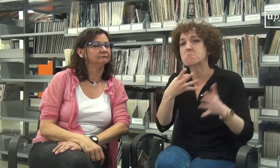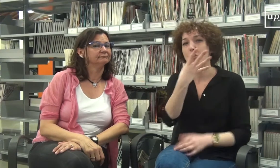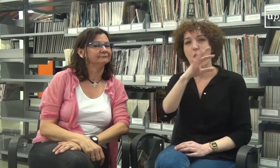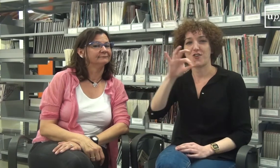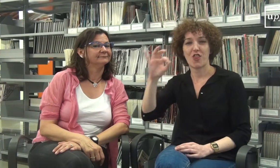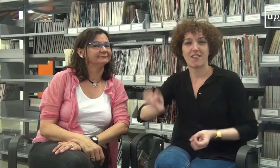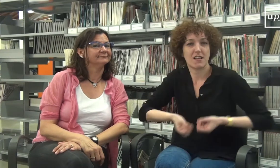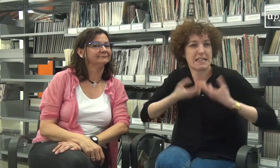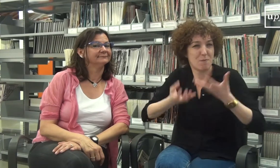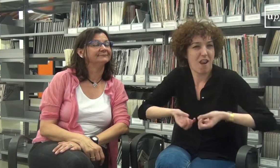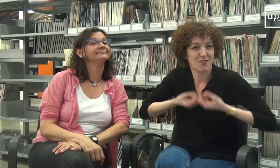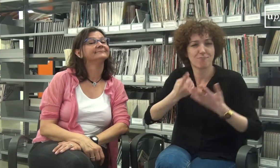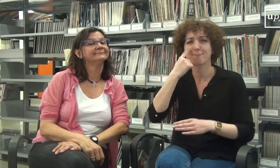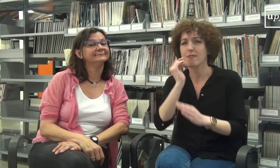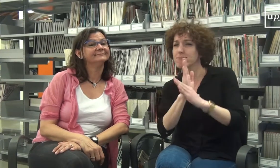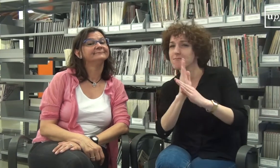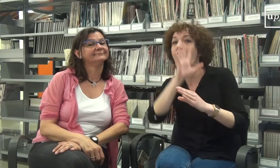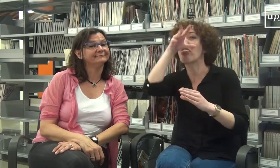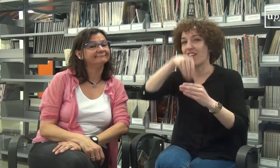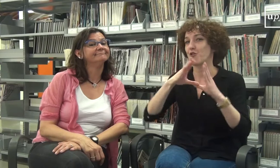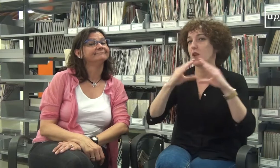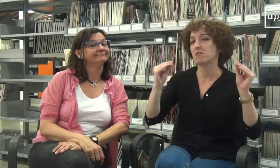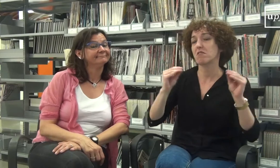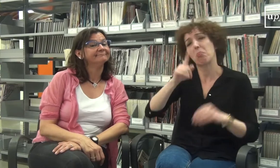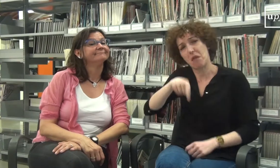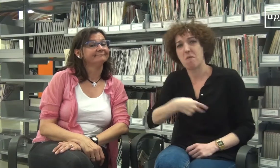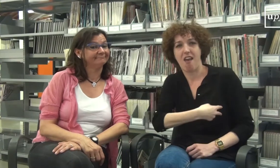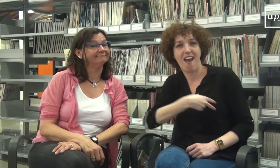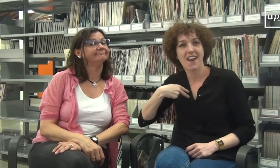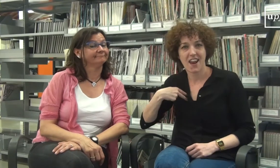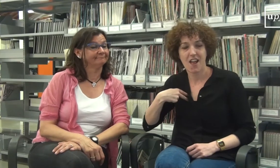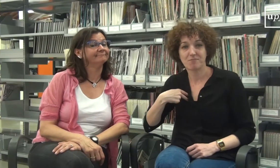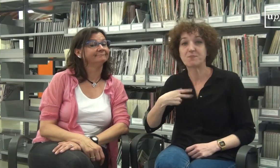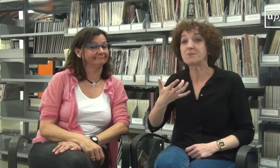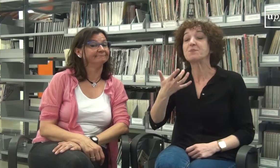400 expressions habituals en la comunicació universitària i general.